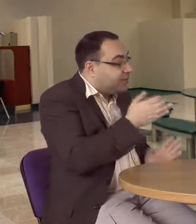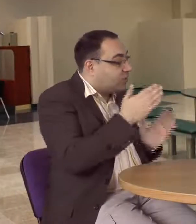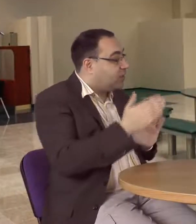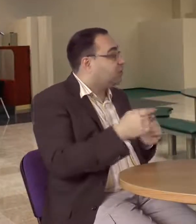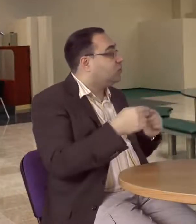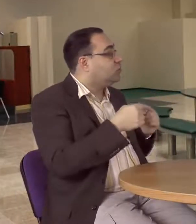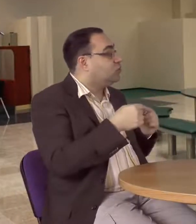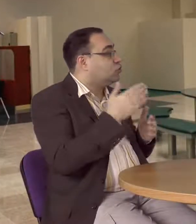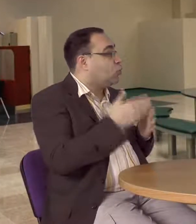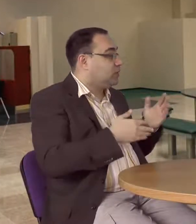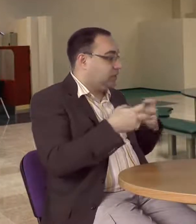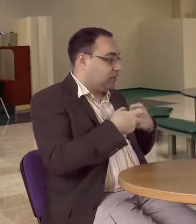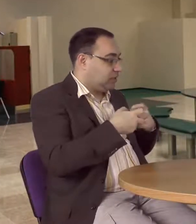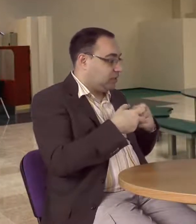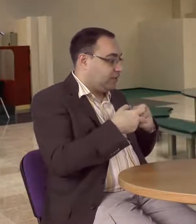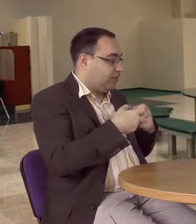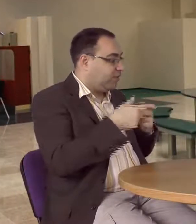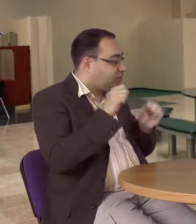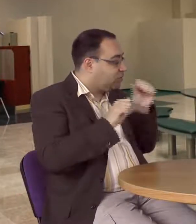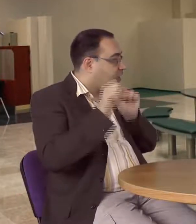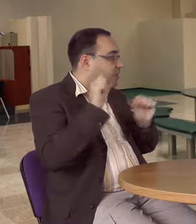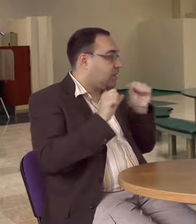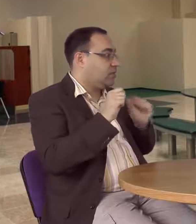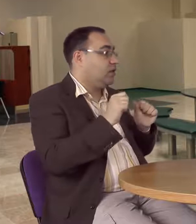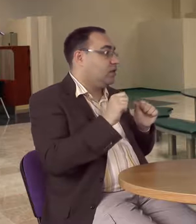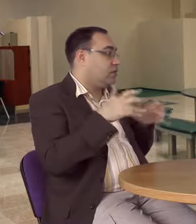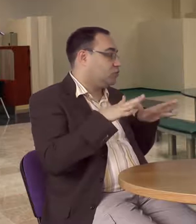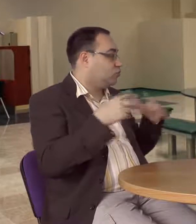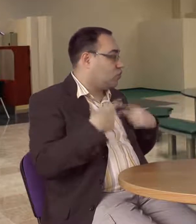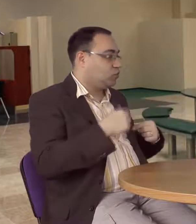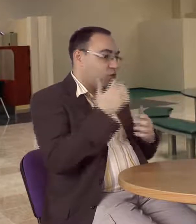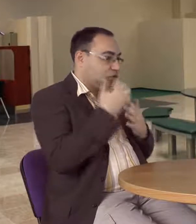Pytanie kolejne dotyczy ulgi internetowej. W poprzednich latach bardzo dużo osób korzystało z tej ulgi.